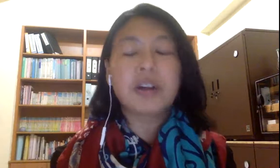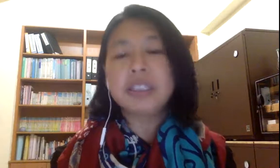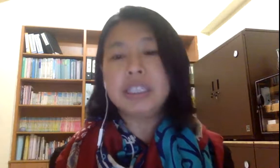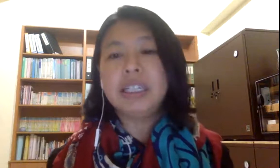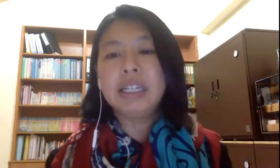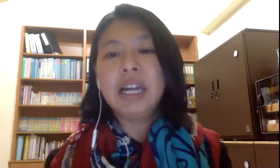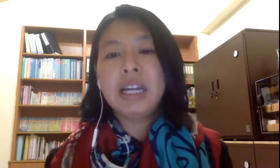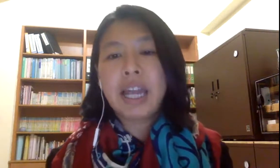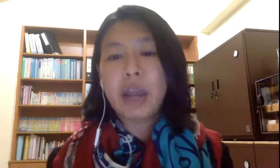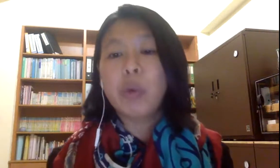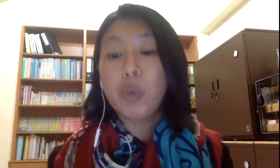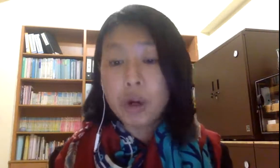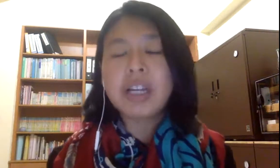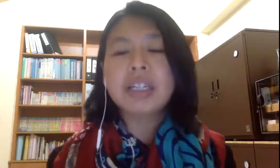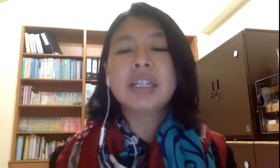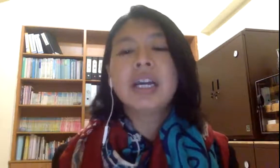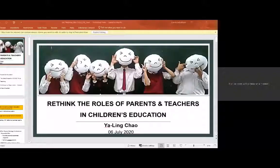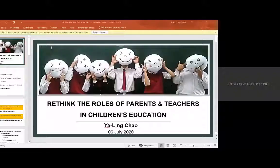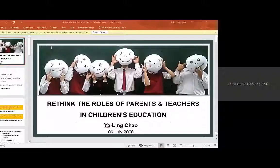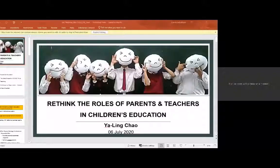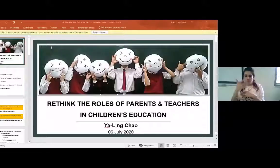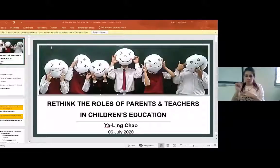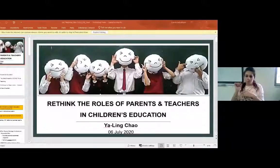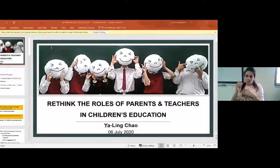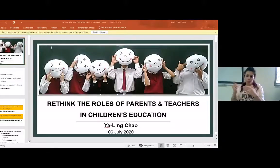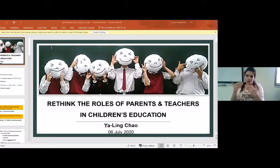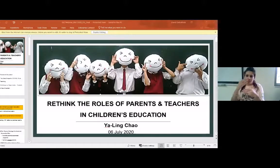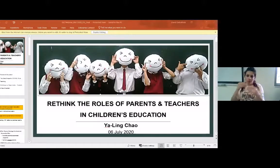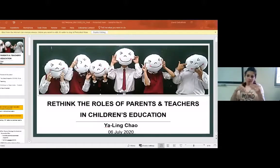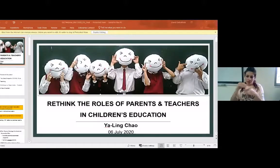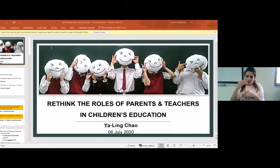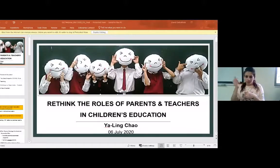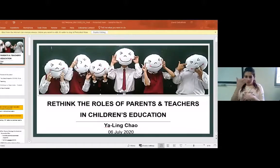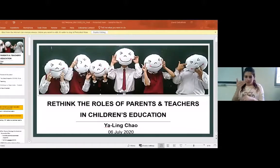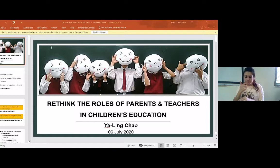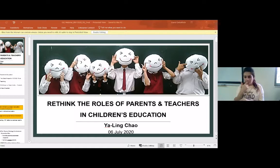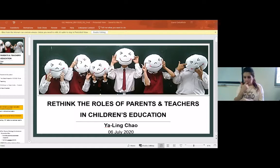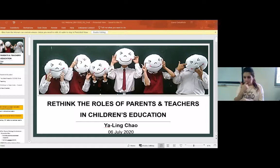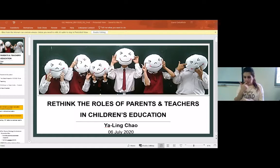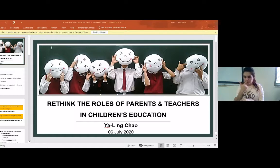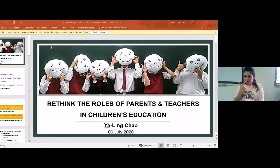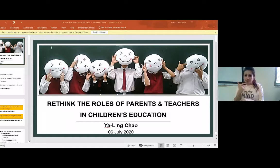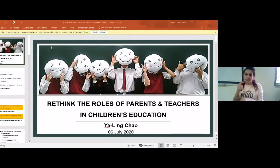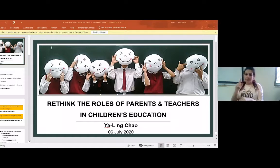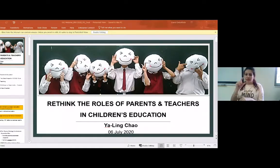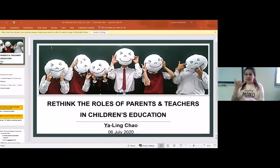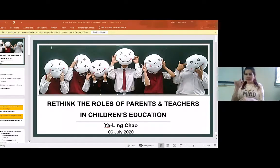من العمل مع الأهالي خلال هذه الفترة العصيبة